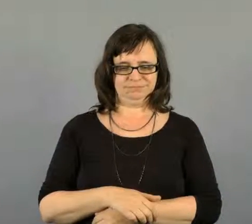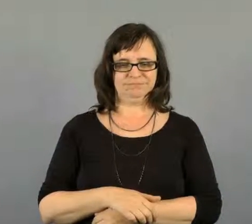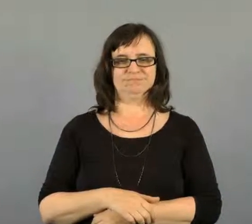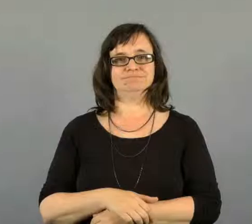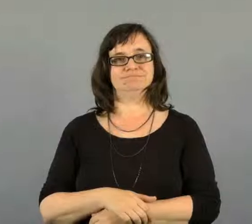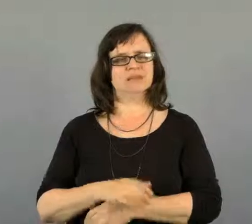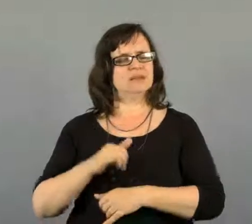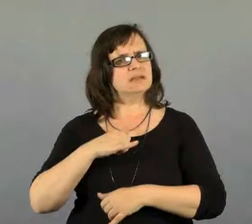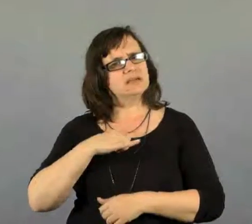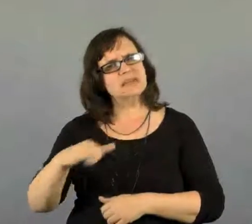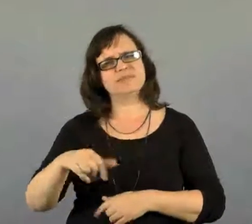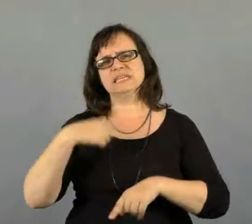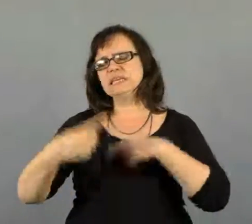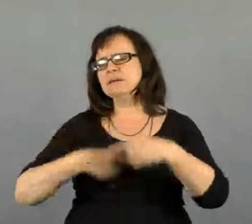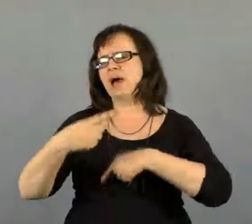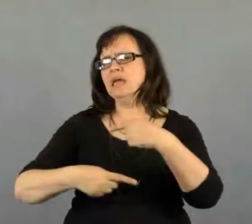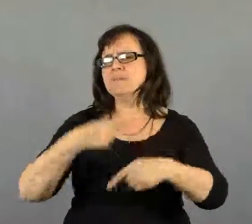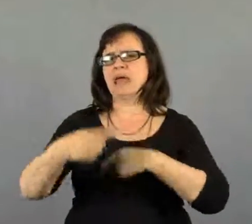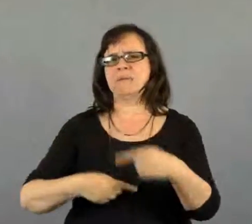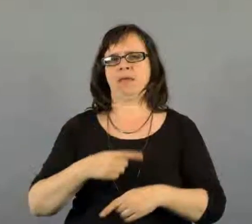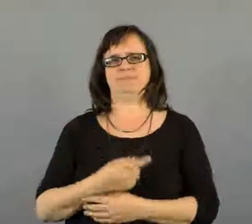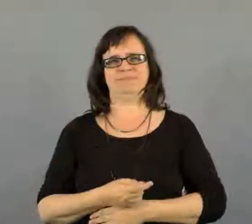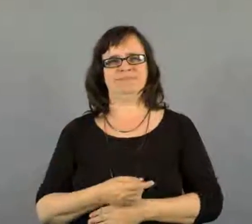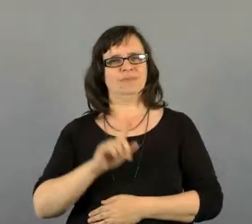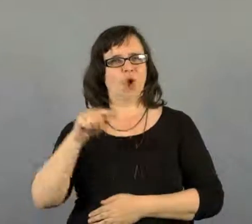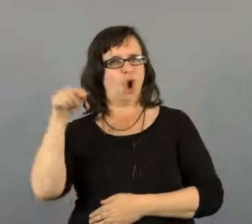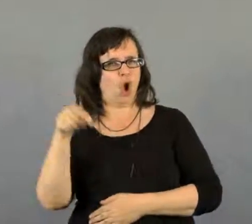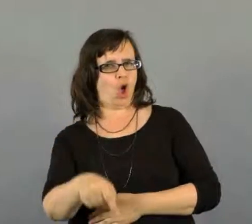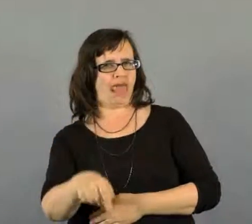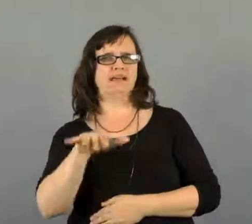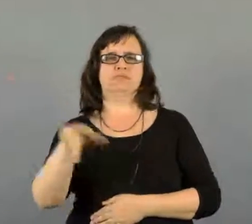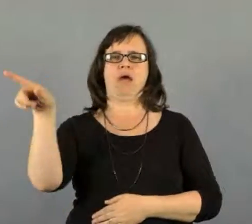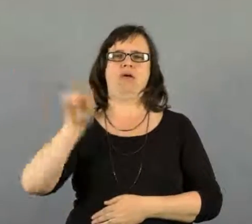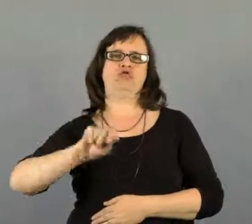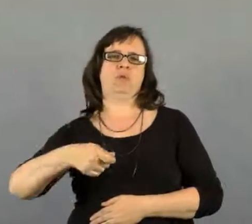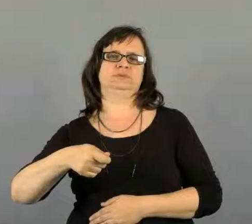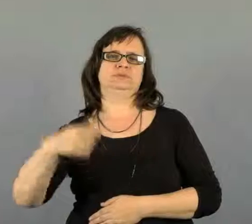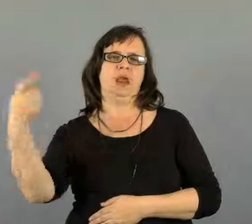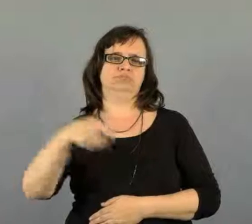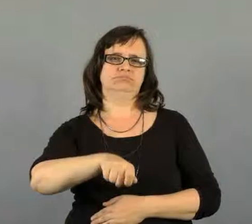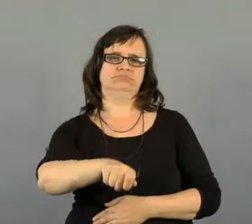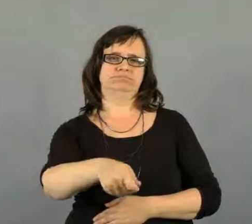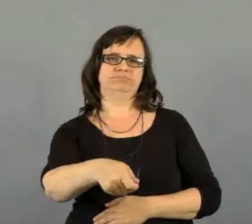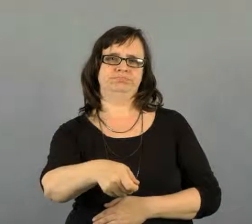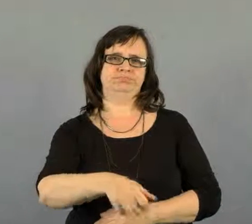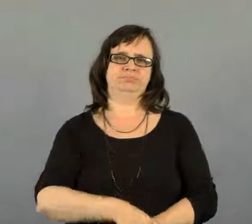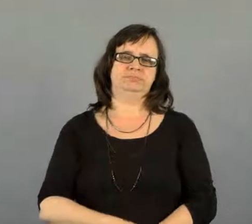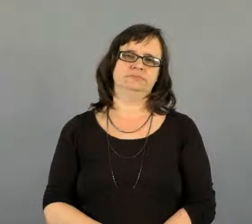Und ich bleibe lebendig Die Hölle habe ich geschlossen